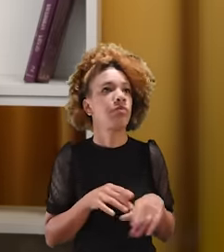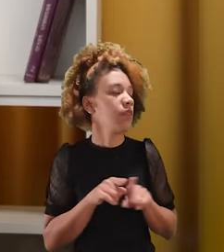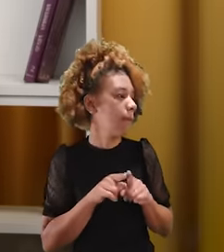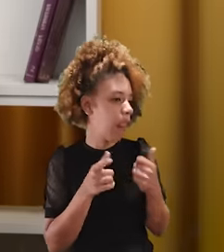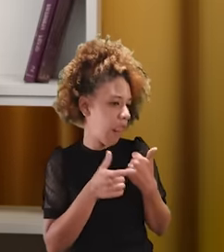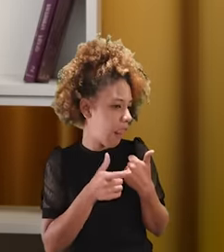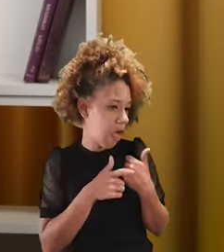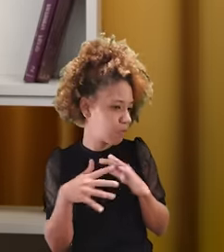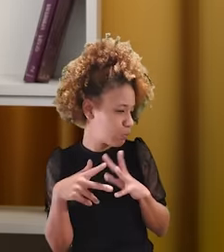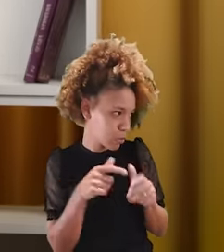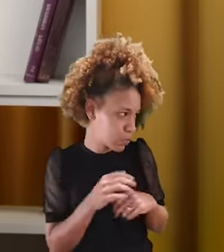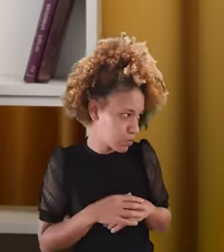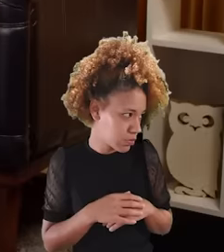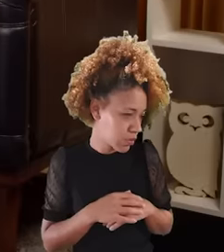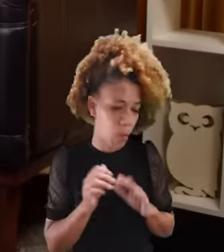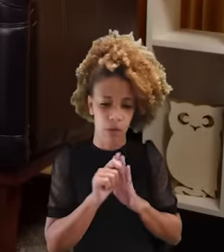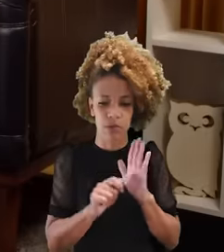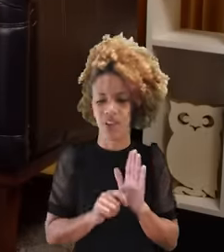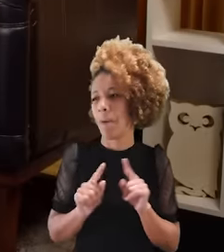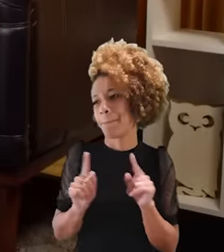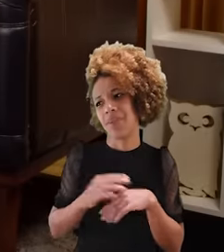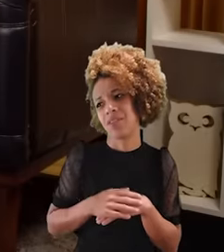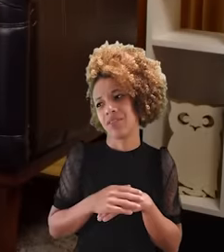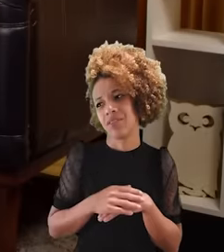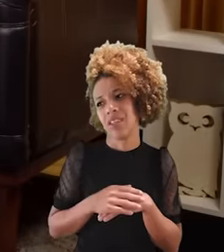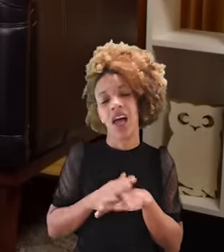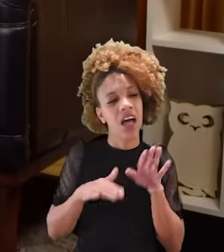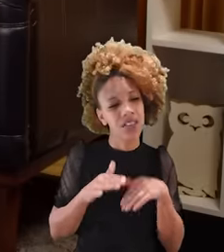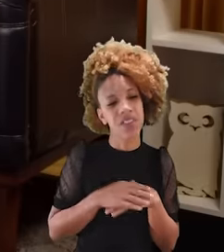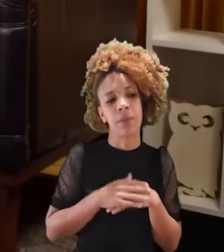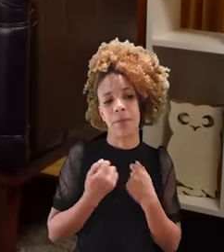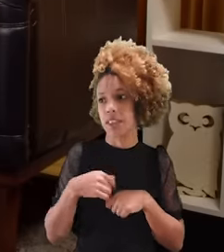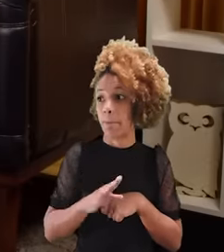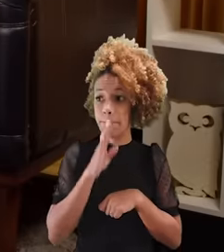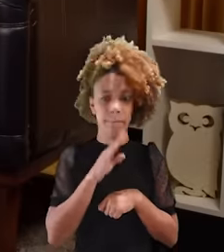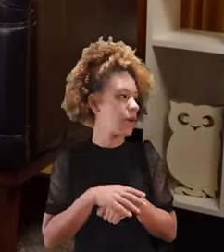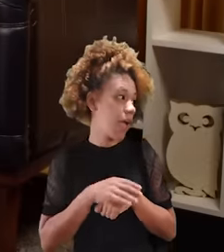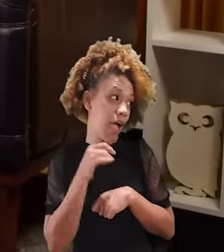em tudo o algoritmo a no futuro a gente vai ter um cala aqui aqui nada vai ser aqui também pior